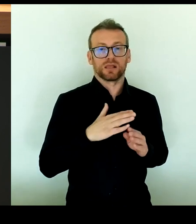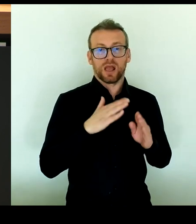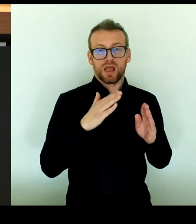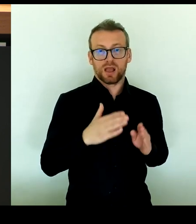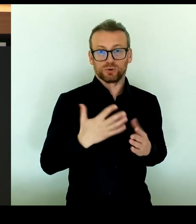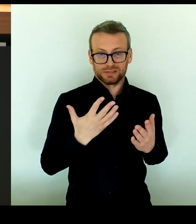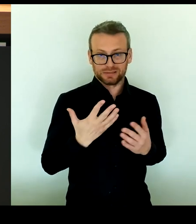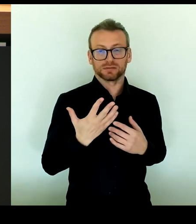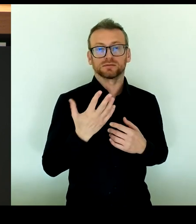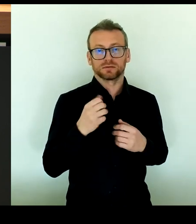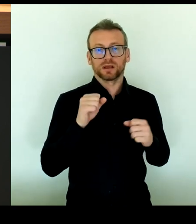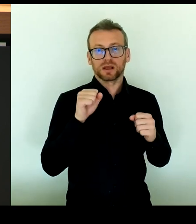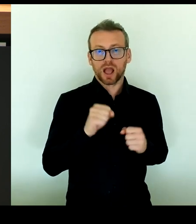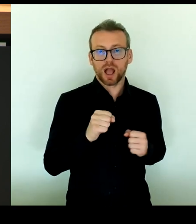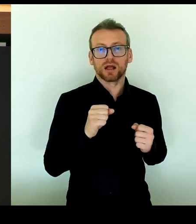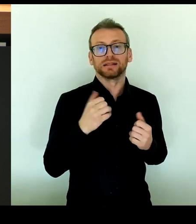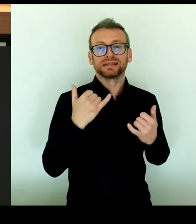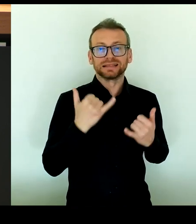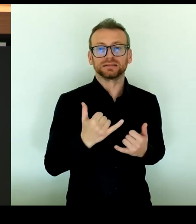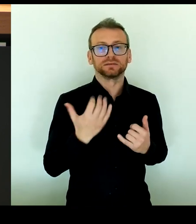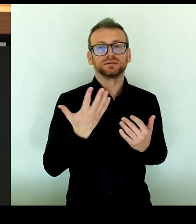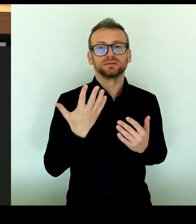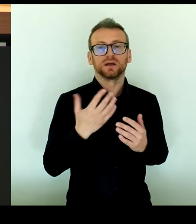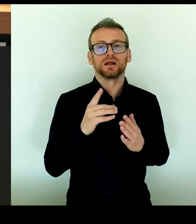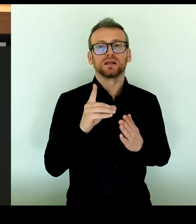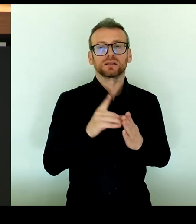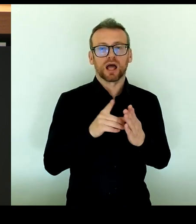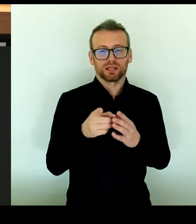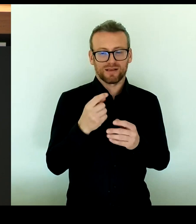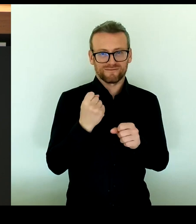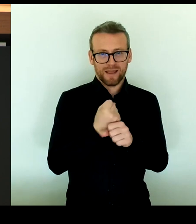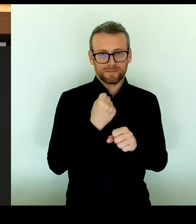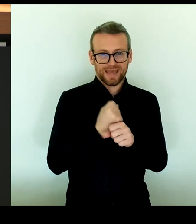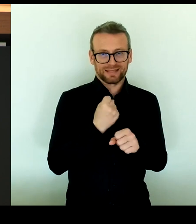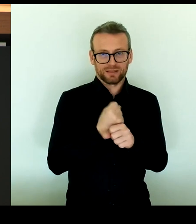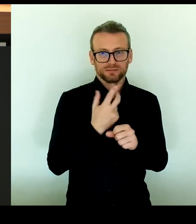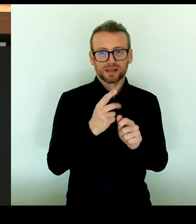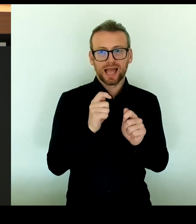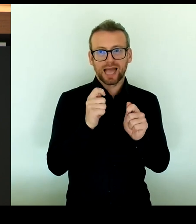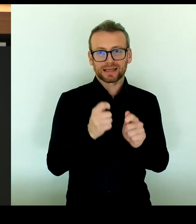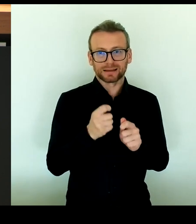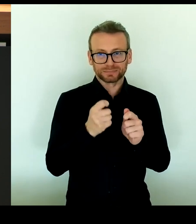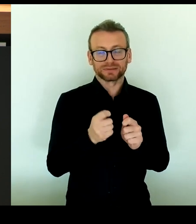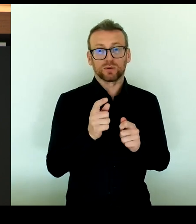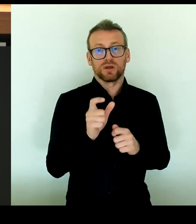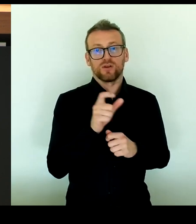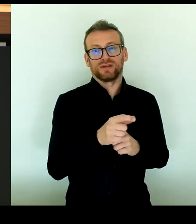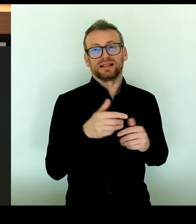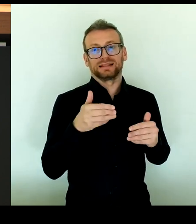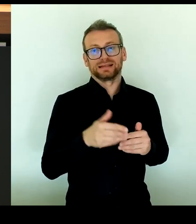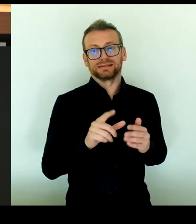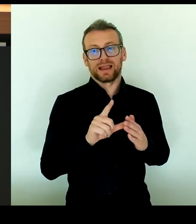Die beharrliche Weigerung der Polizei uns bei unserer Arbeit zu unterstützen, haben wir